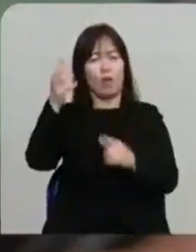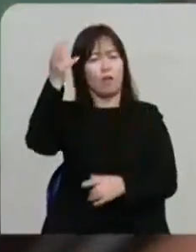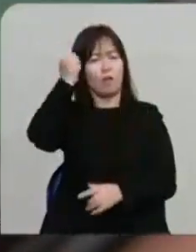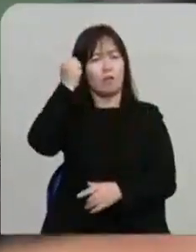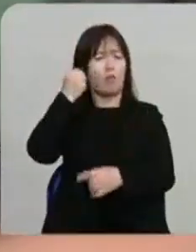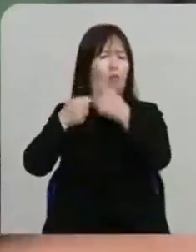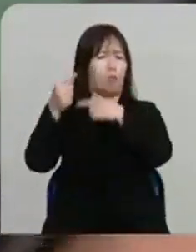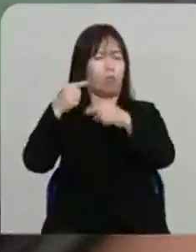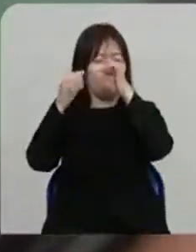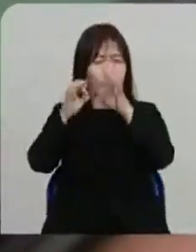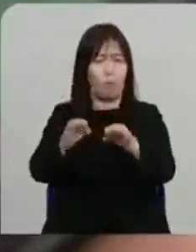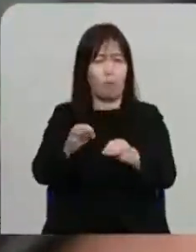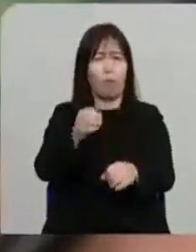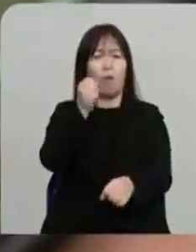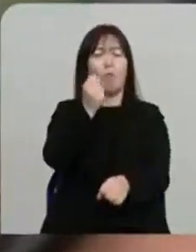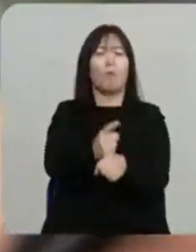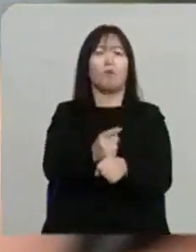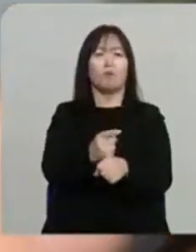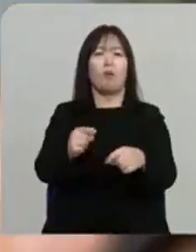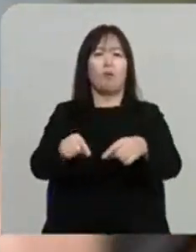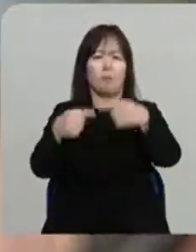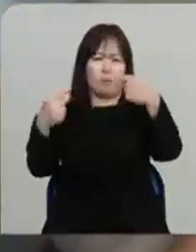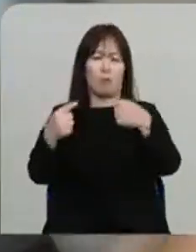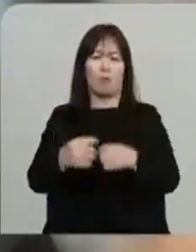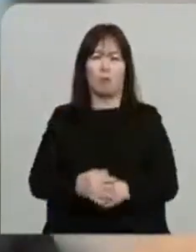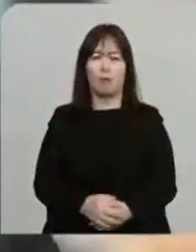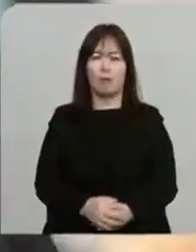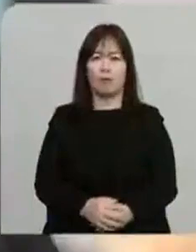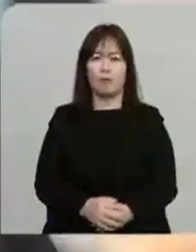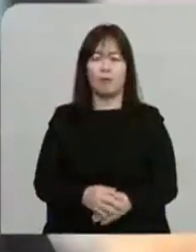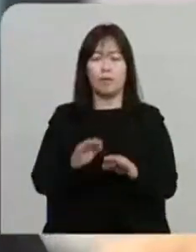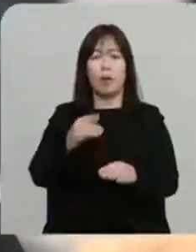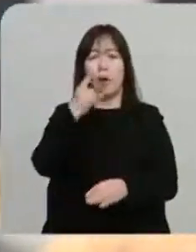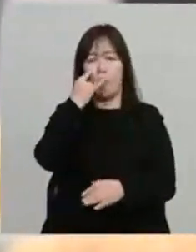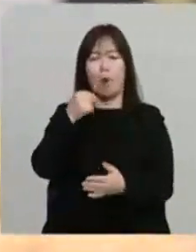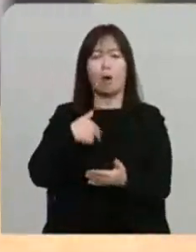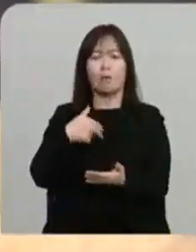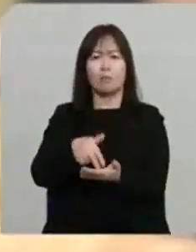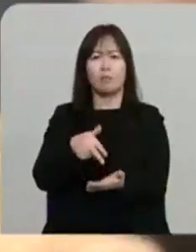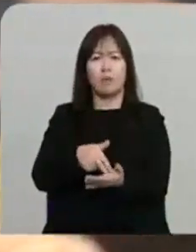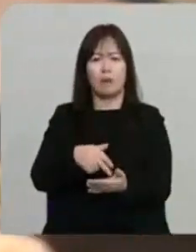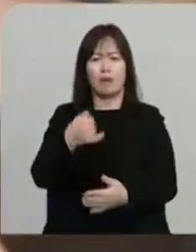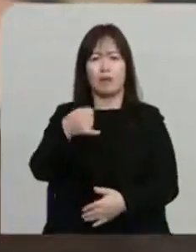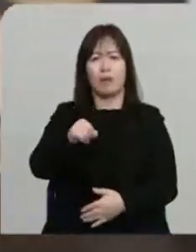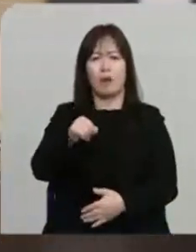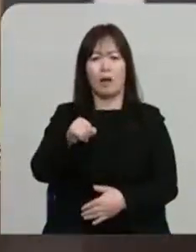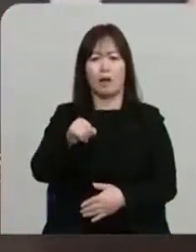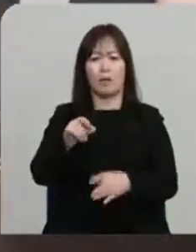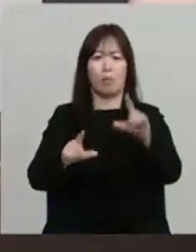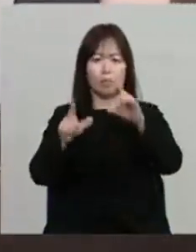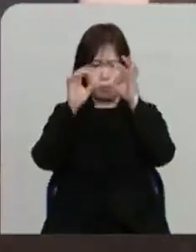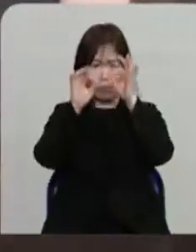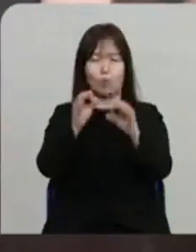계절은 흐르고 어김없이 돌아온 명절 이제 엄마는 딸 영정 앞에 섰습니다.